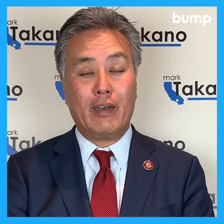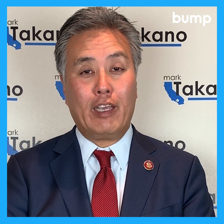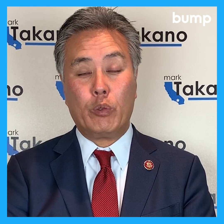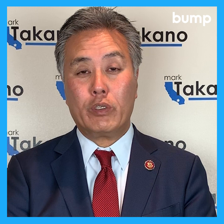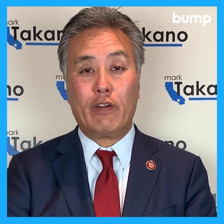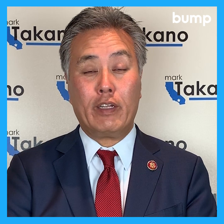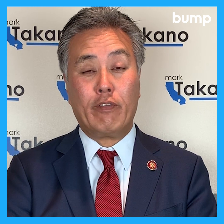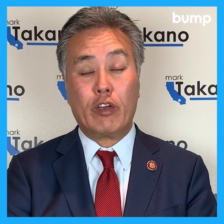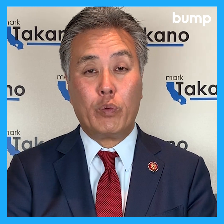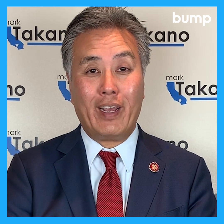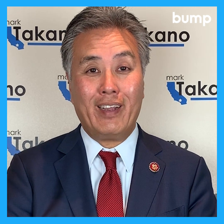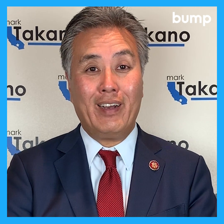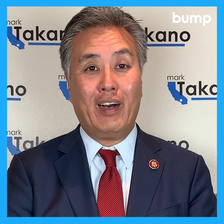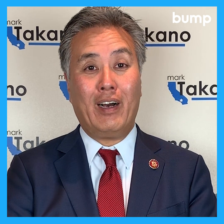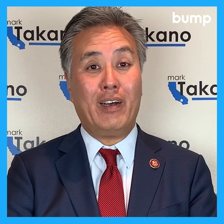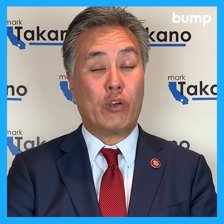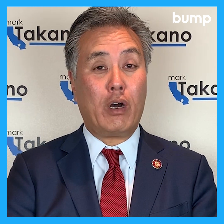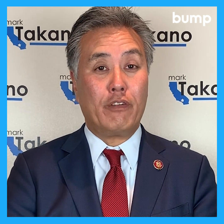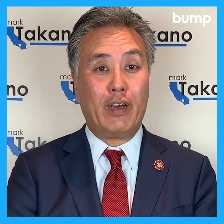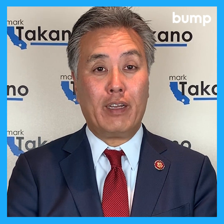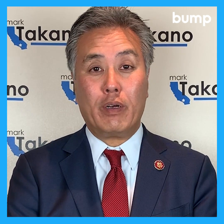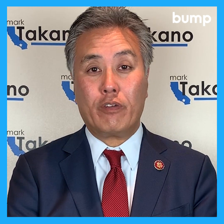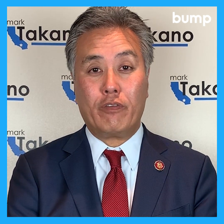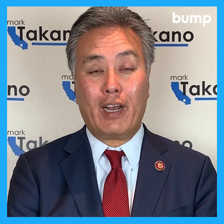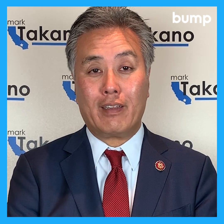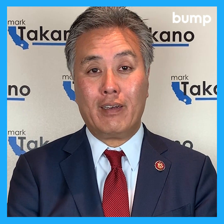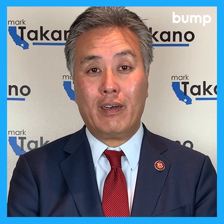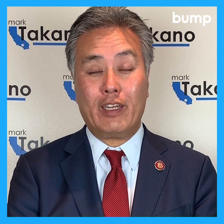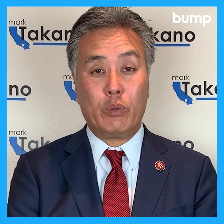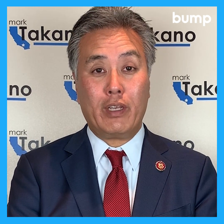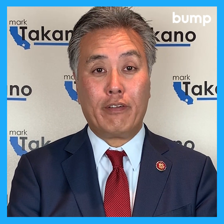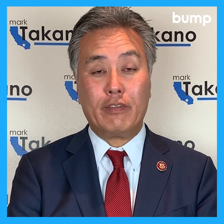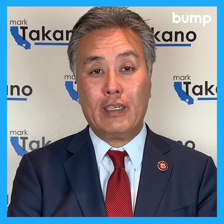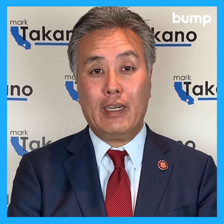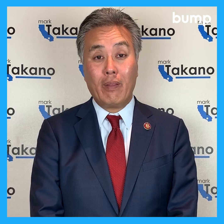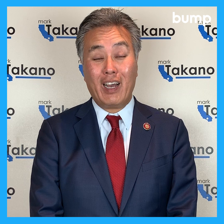Keith, en cada manera, era calificado, sino por el hecho de que que es sordo.